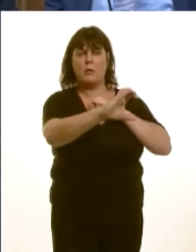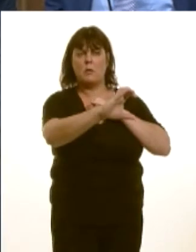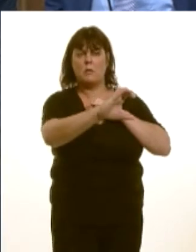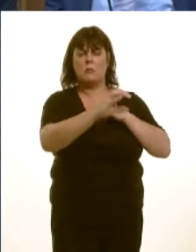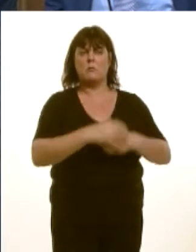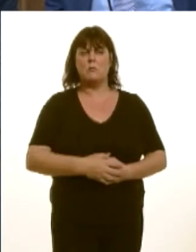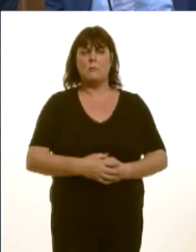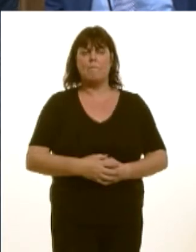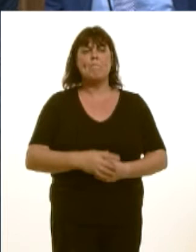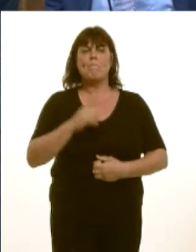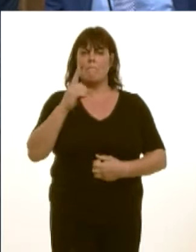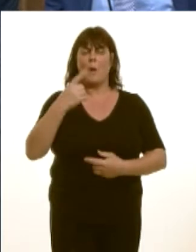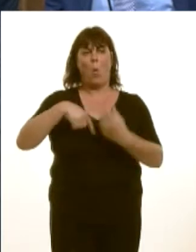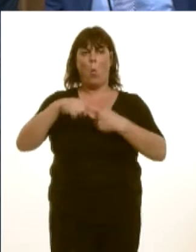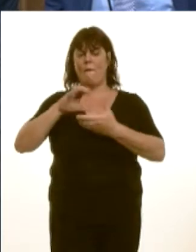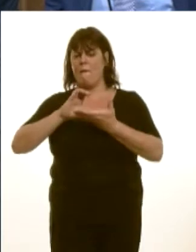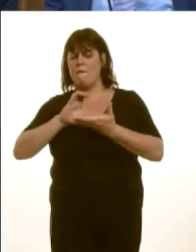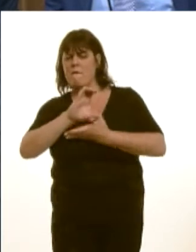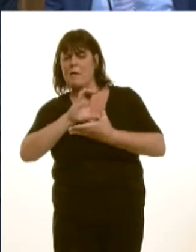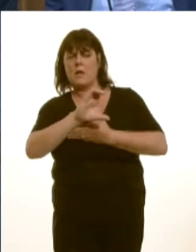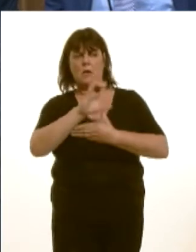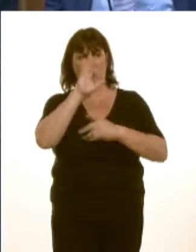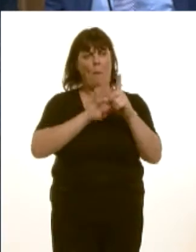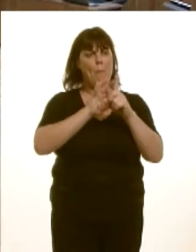This is an investment in Wales’s infrastructure, and one that we are proud of.